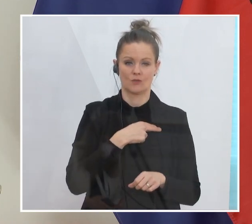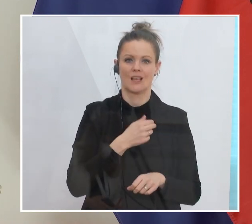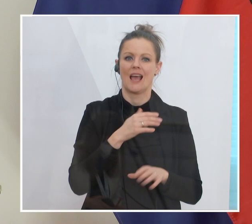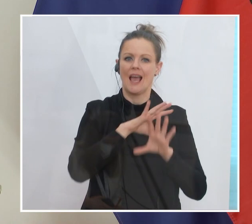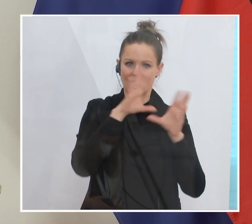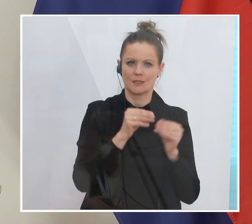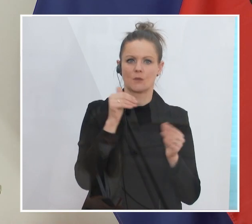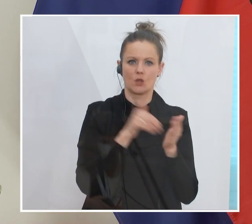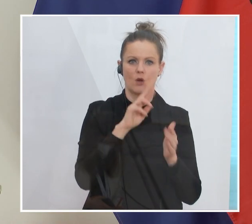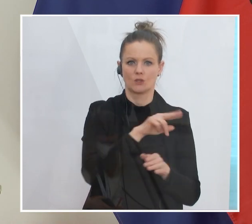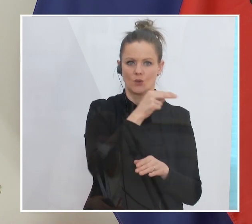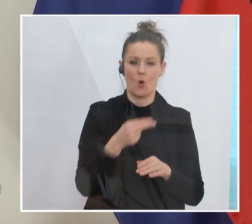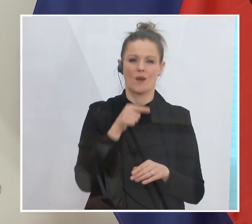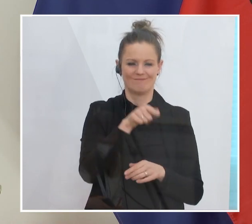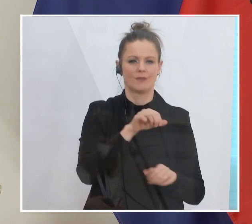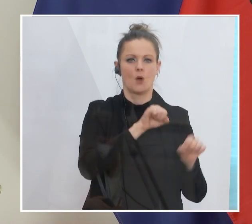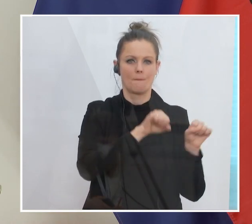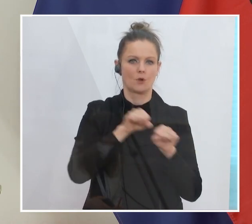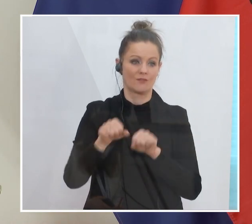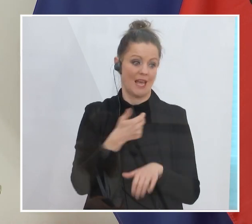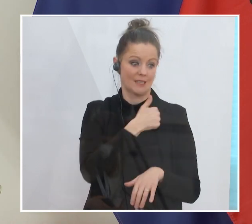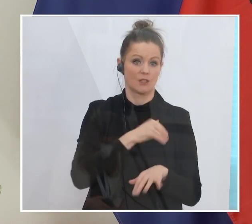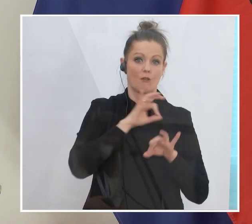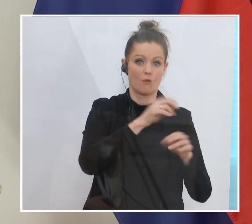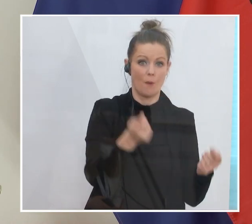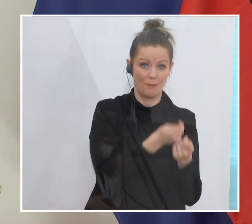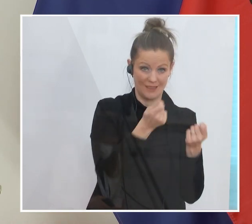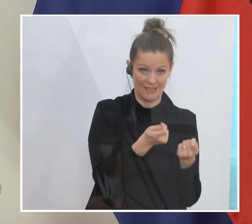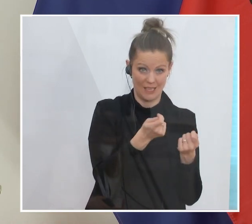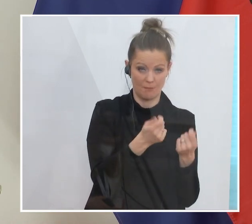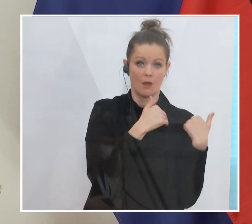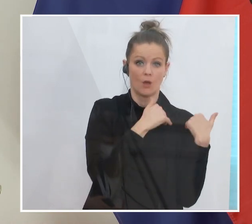eine Möglichkeit, auf der einen Seite für die Betriebe für Entlastung zu sorgen und